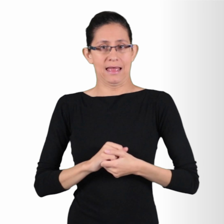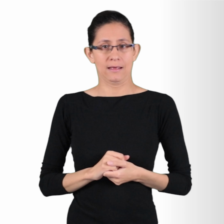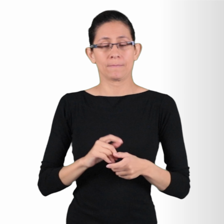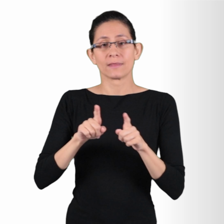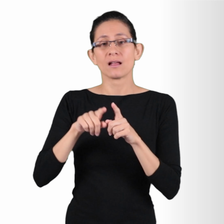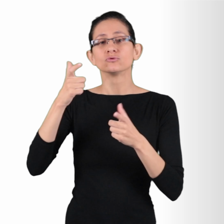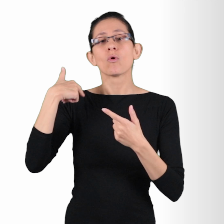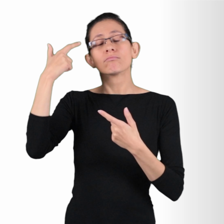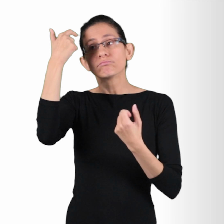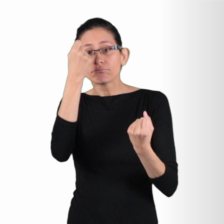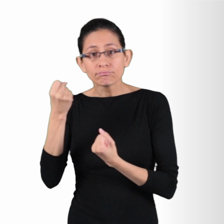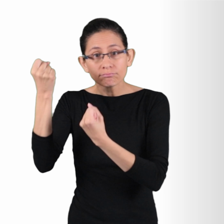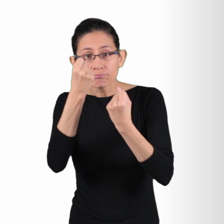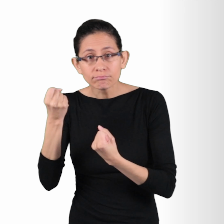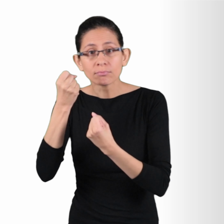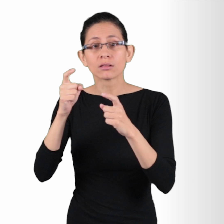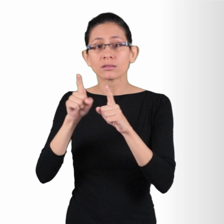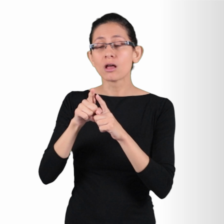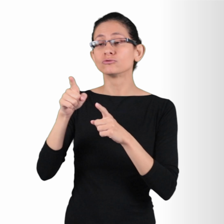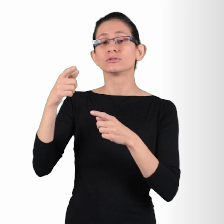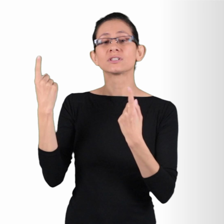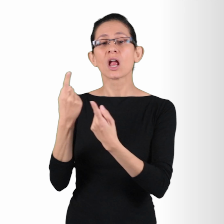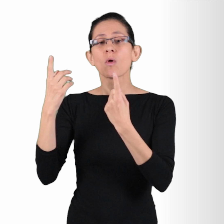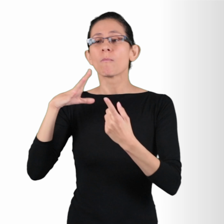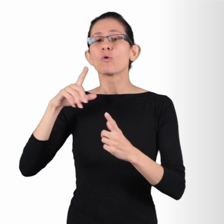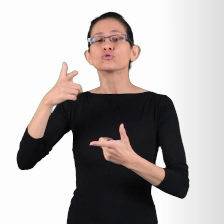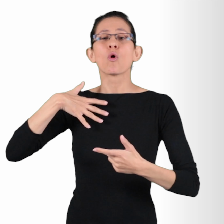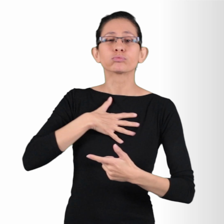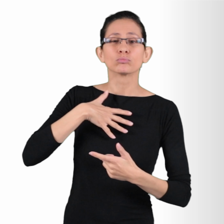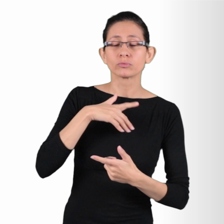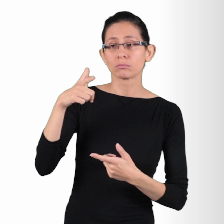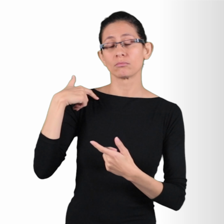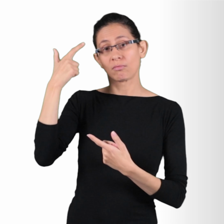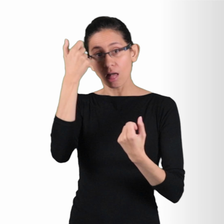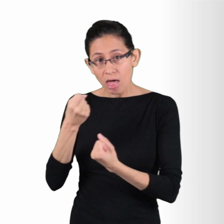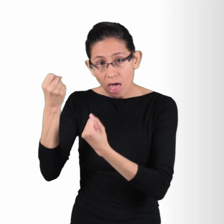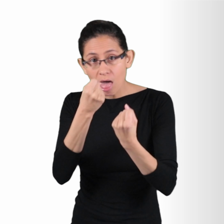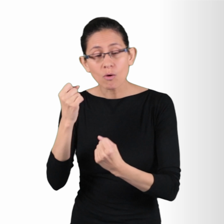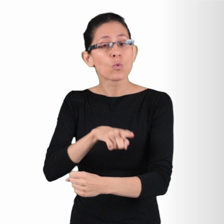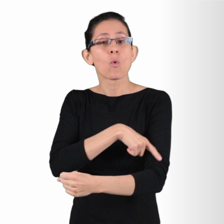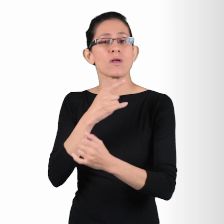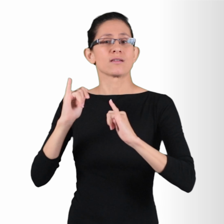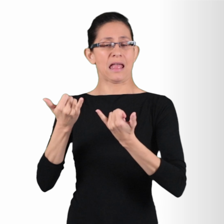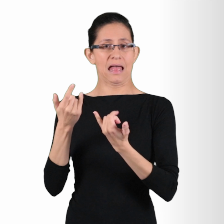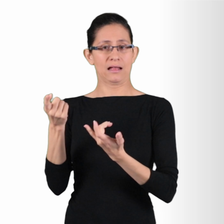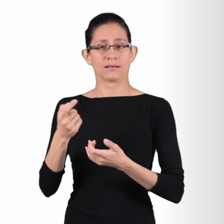czy często coś rozpamiętujemy i trudno nam zapomnieć np. o doznanych przykrościach.